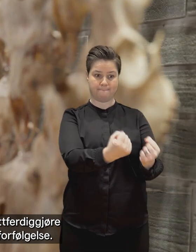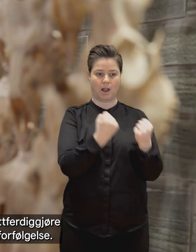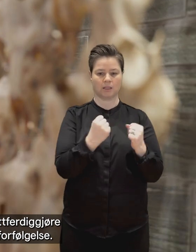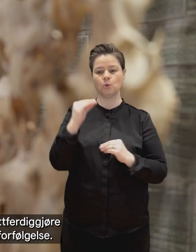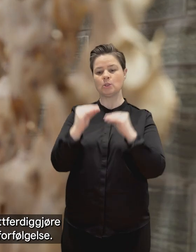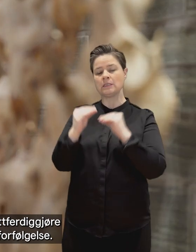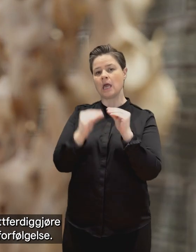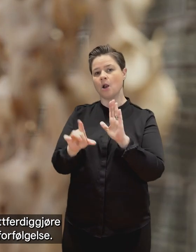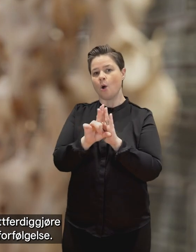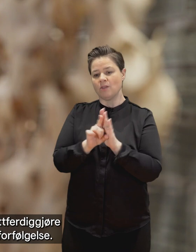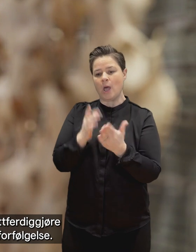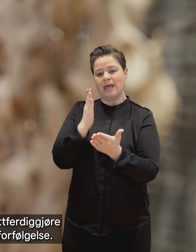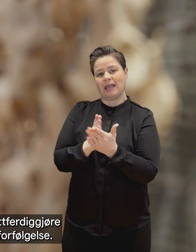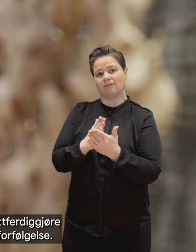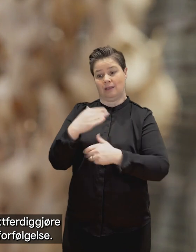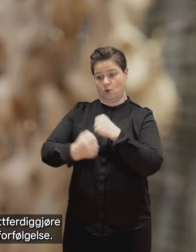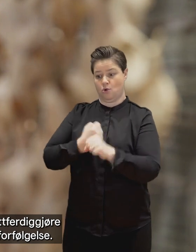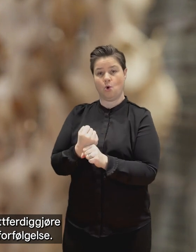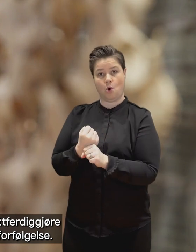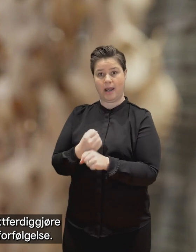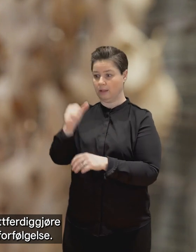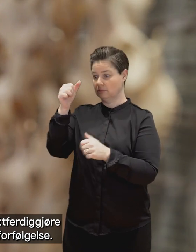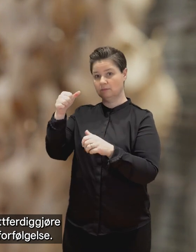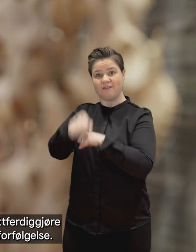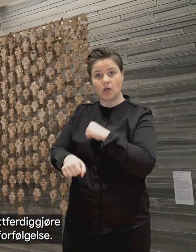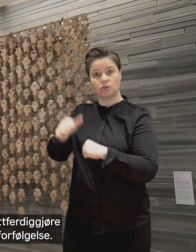for å tilrettelegge og rettferdiggjøre tvangsslakt og straffeforfølgelse.